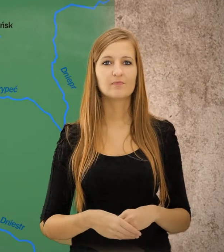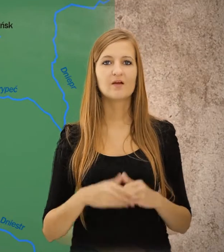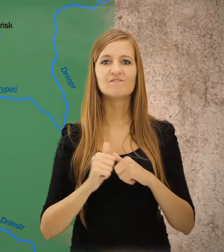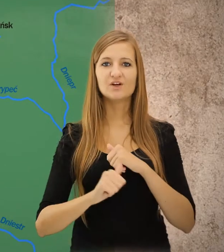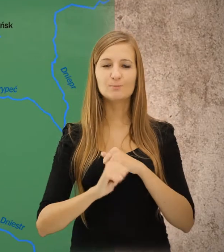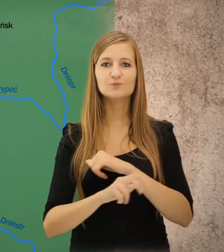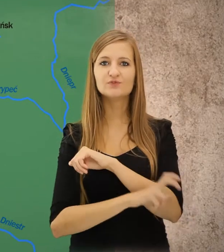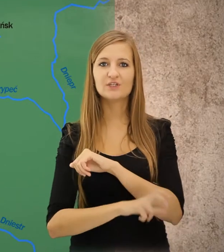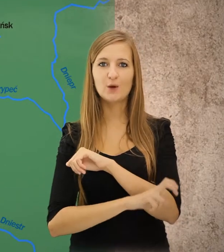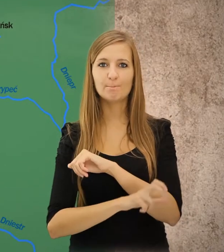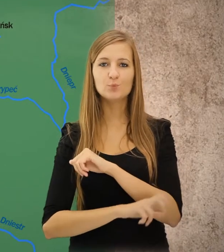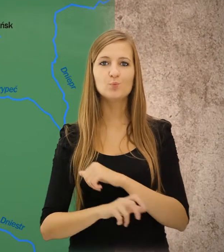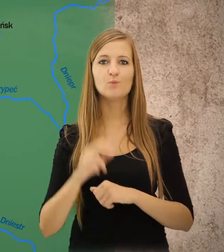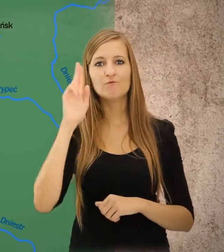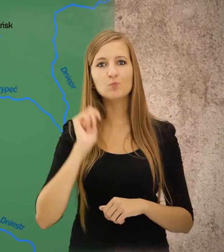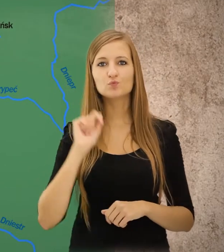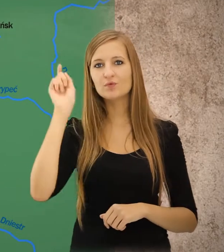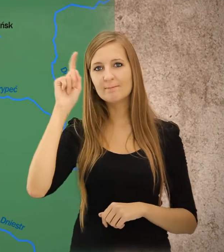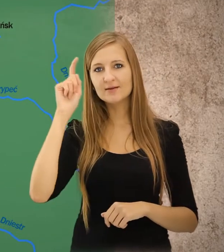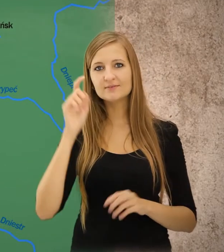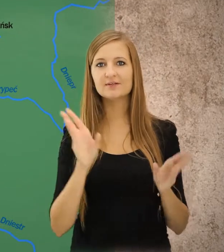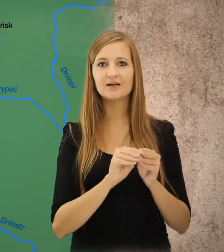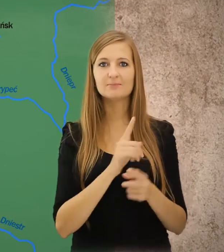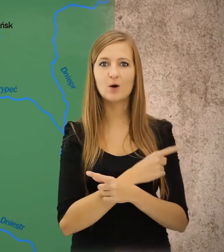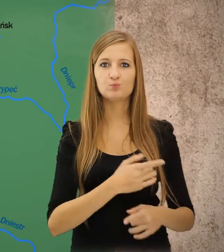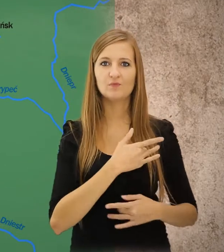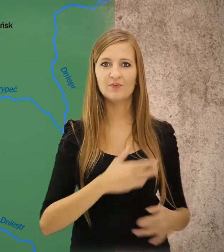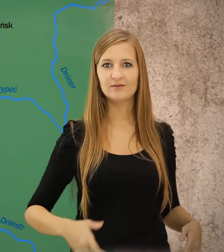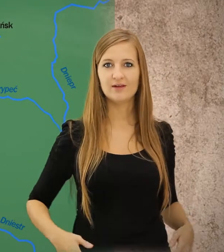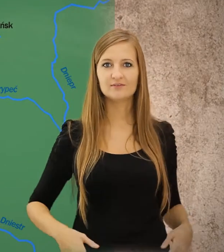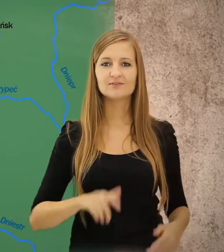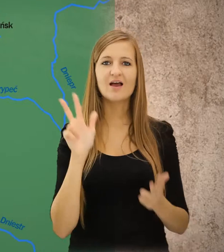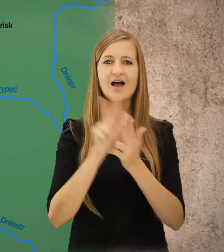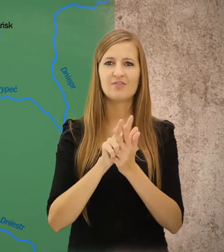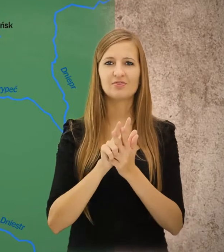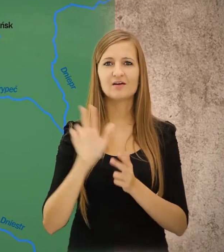W lipcu i sierpniu wojska niemieckie i austro-węgierskie uderzyły